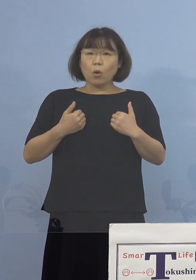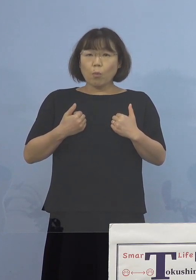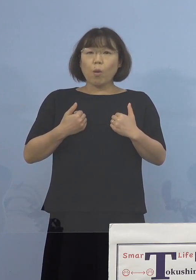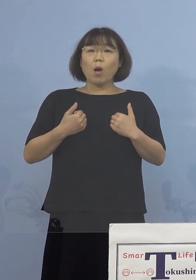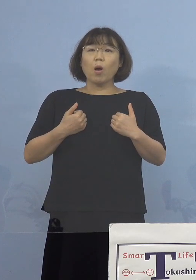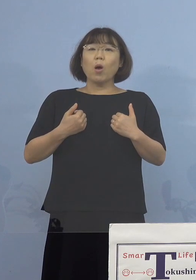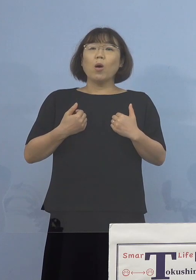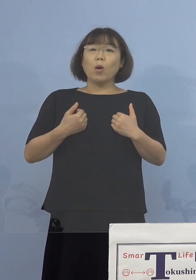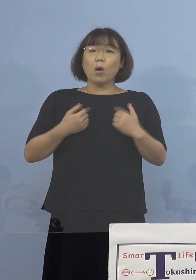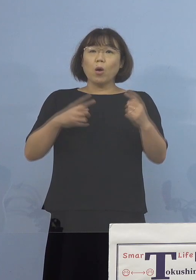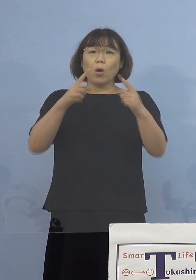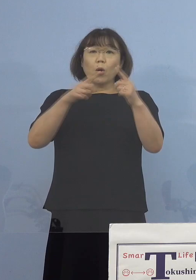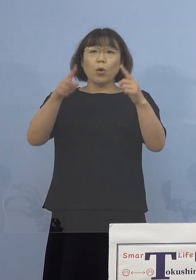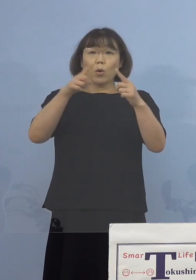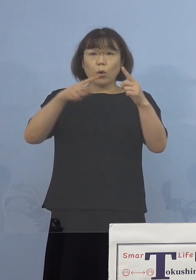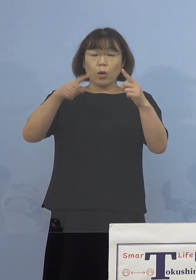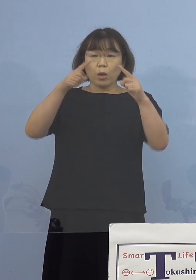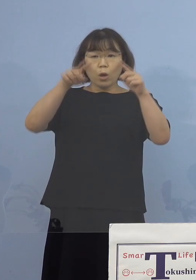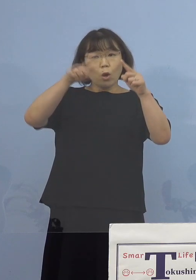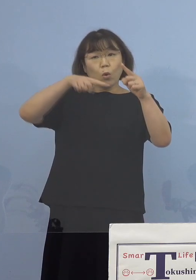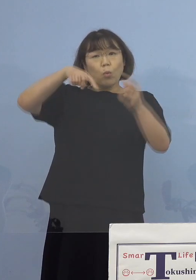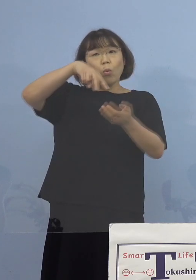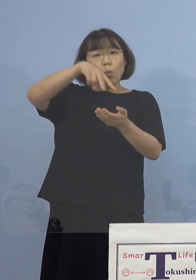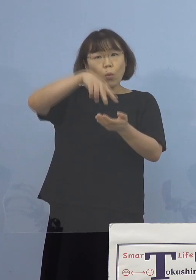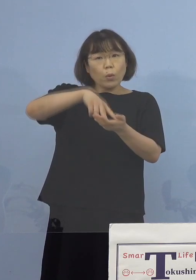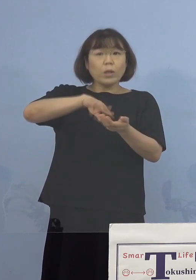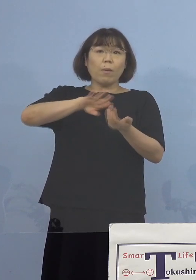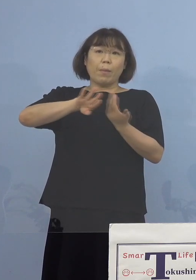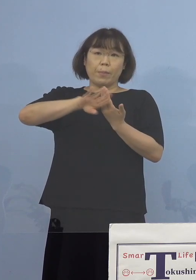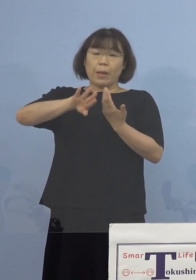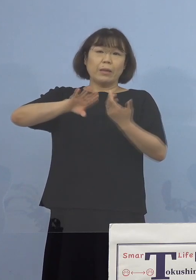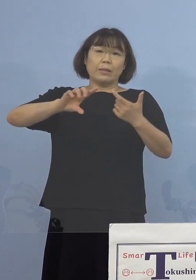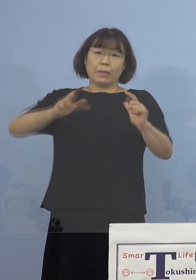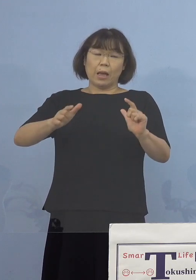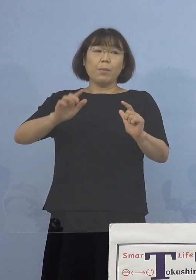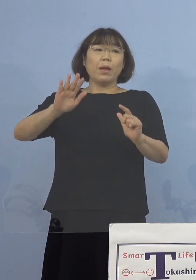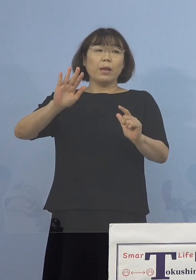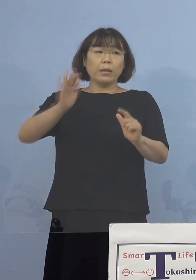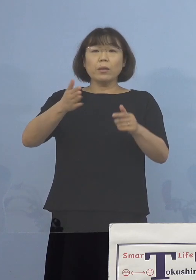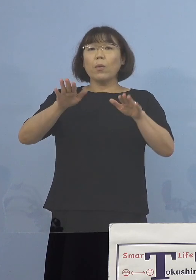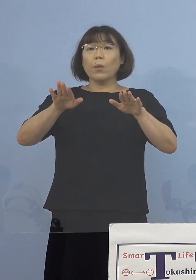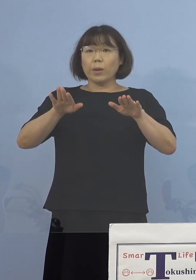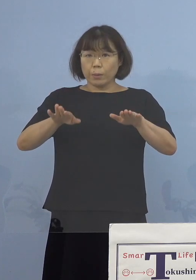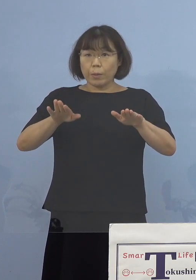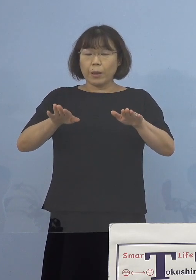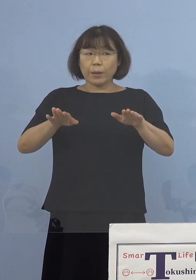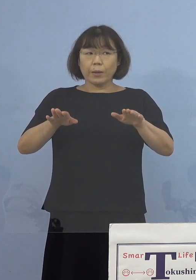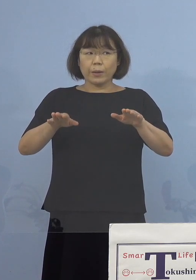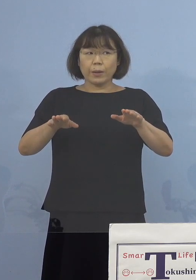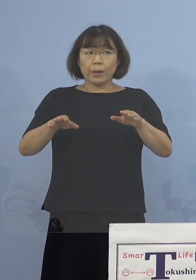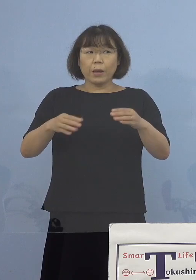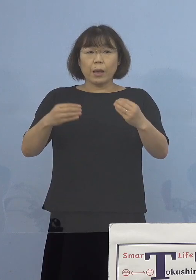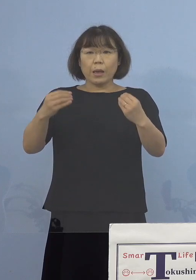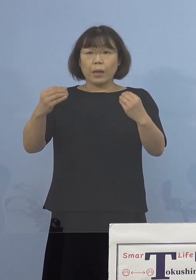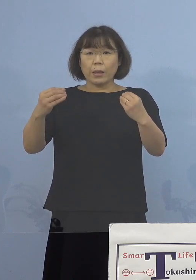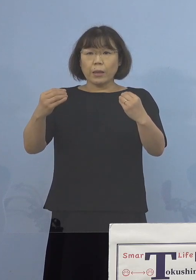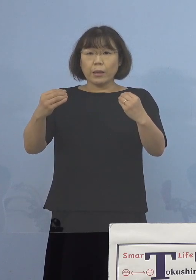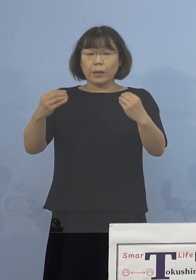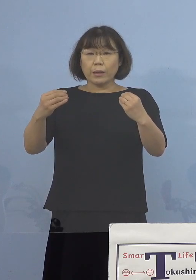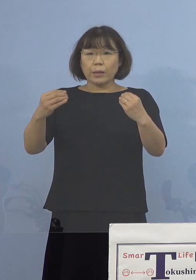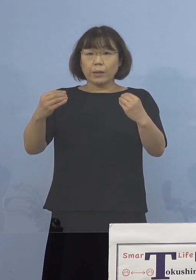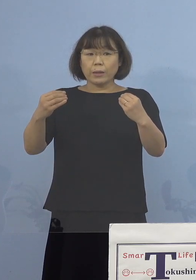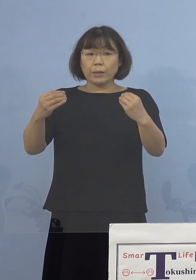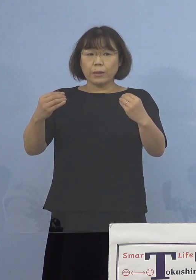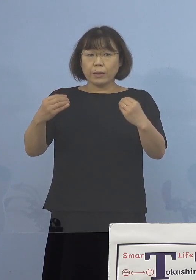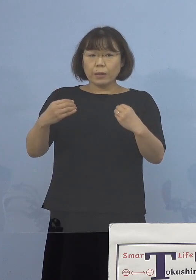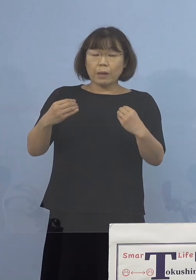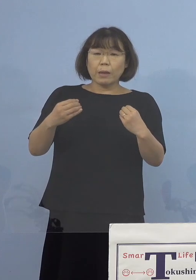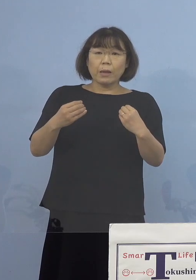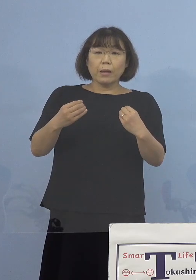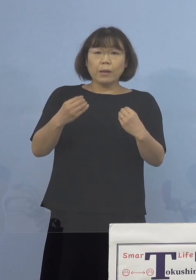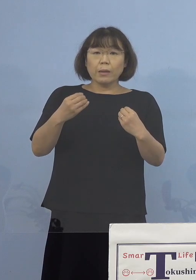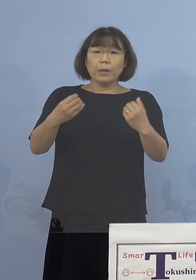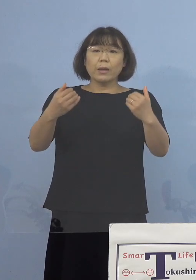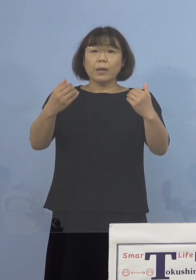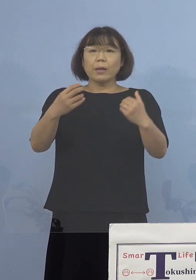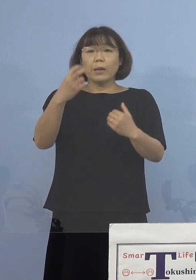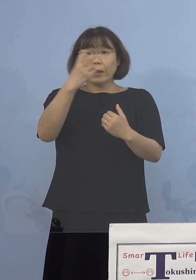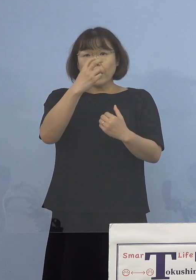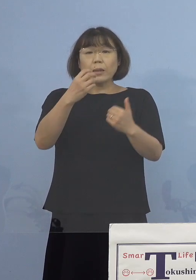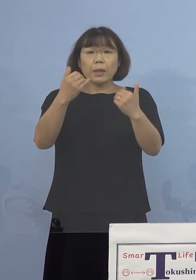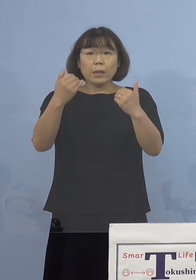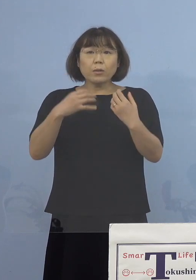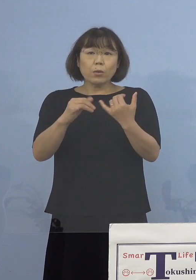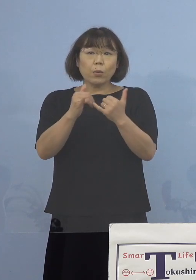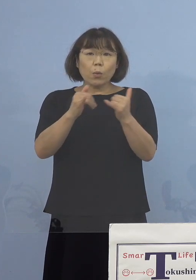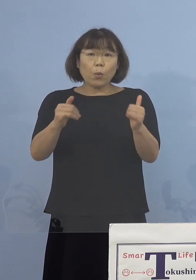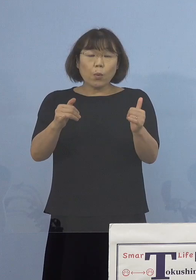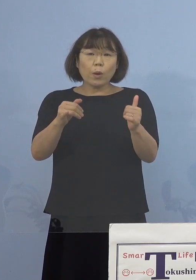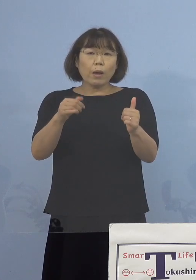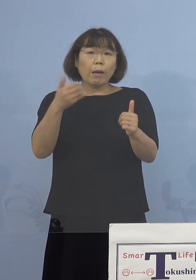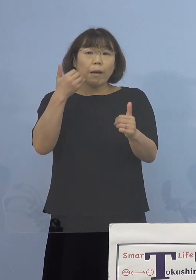公立の医療機関ではございませんが、既に感染の 必要な方の特定と検査の方を進められているので